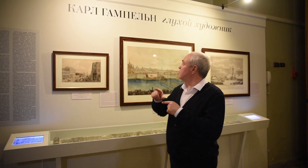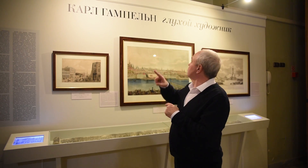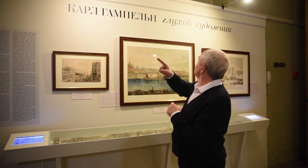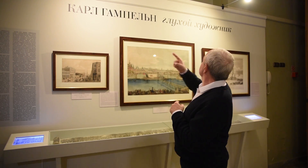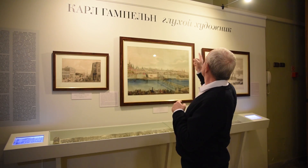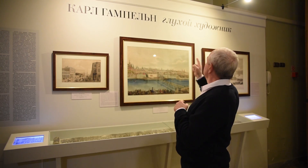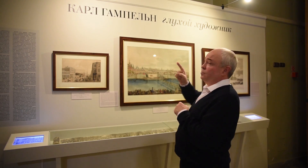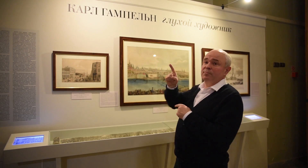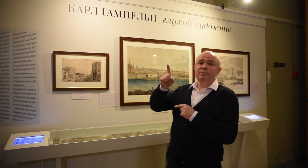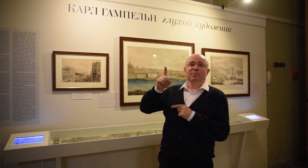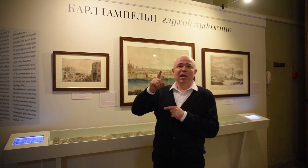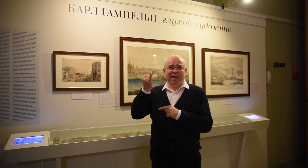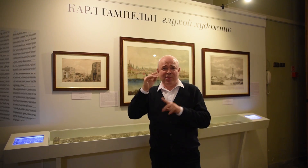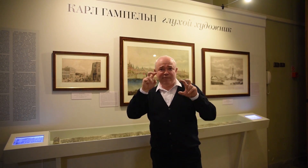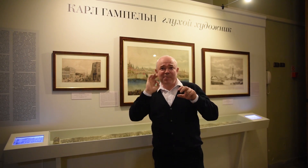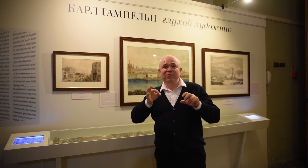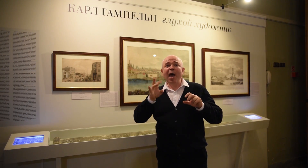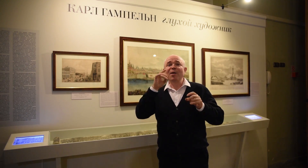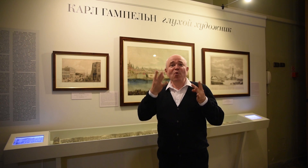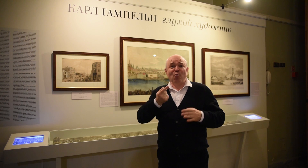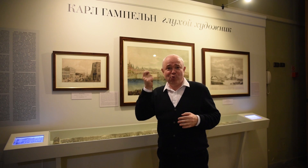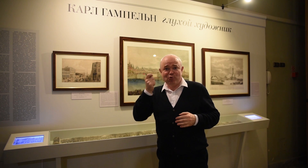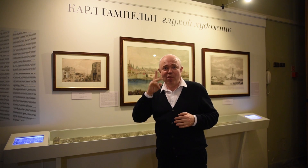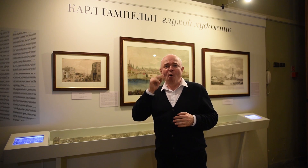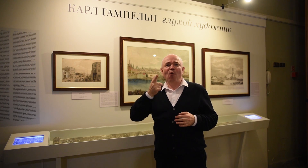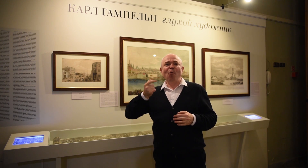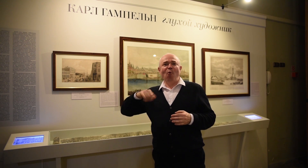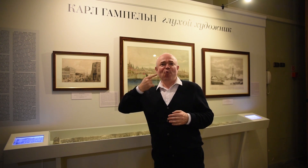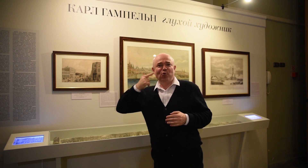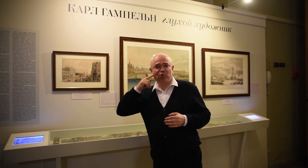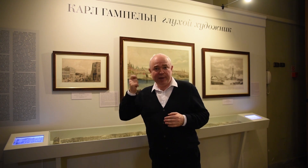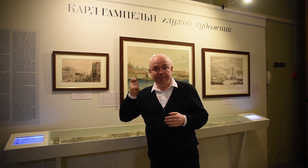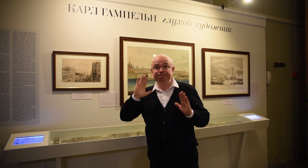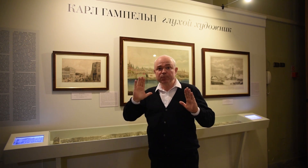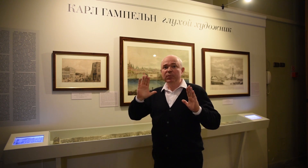Не правда ли, интересное название выставки? Не просто художник, а глухой художник.